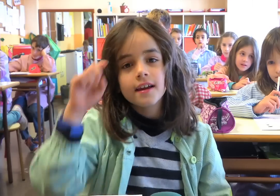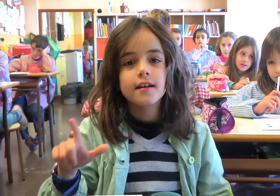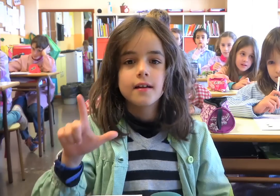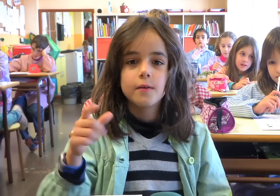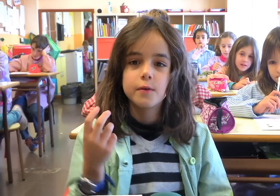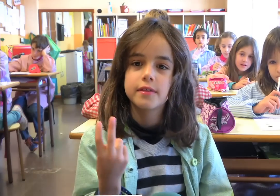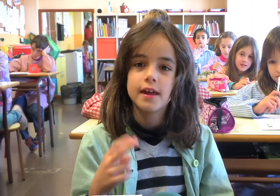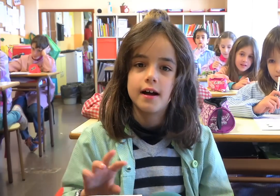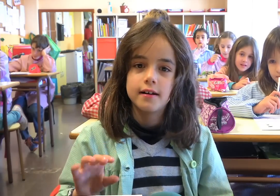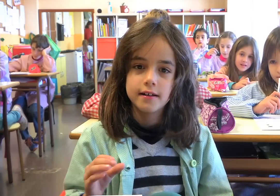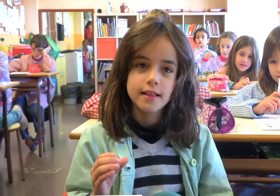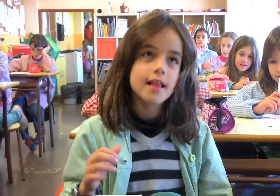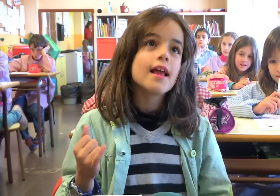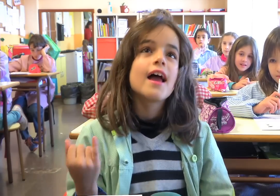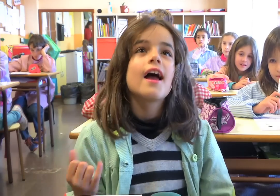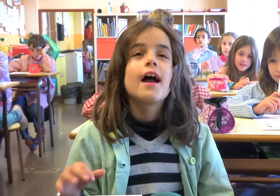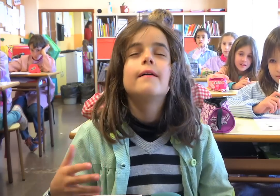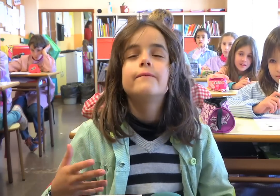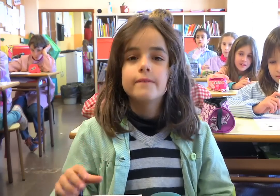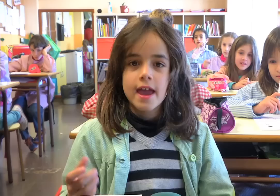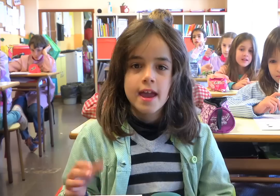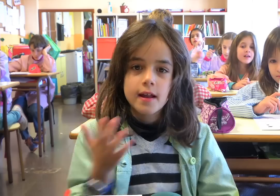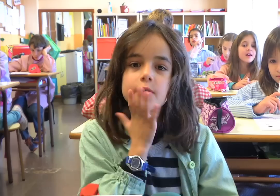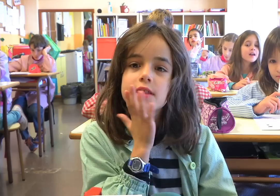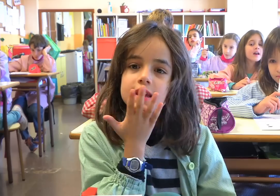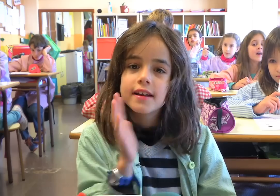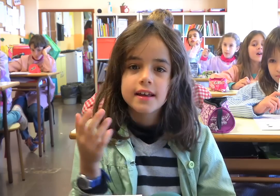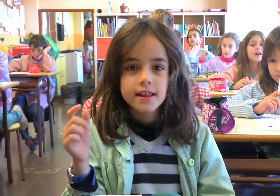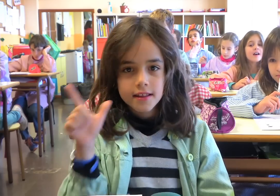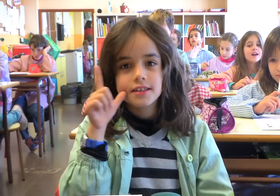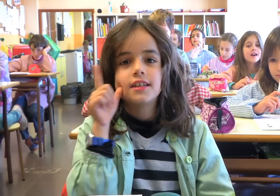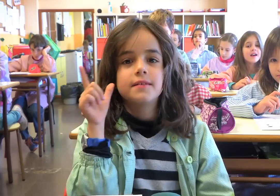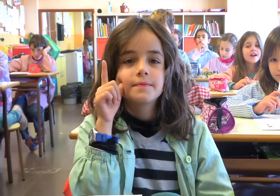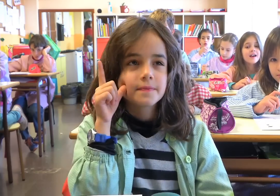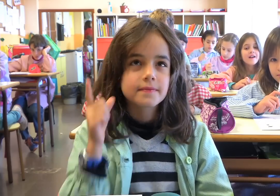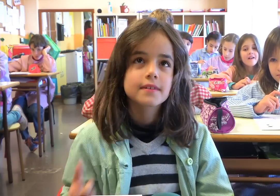Me llamo Lucía. Mi signo es así...